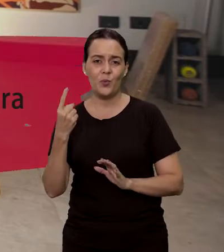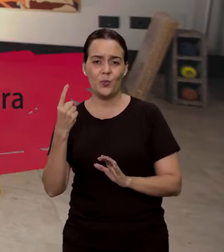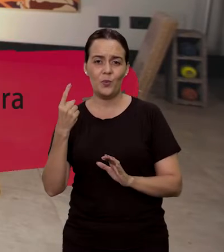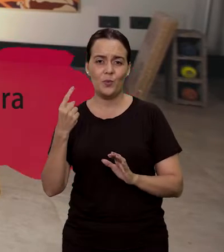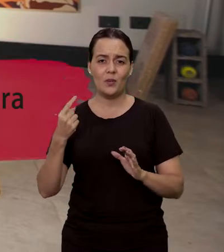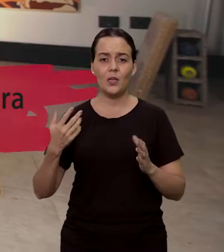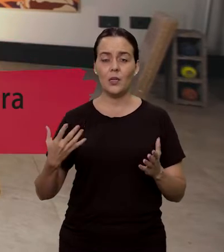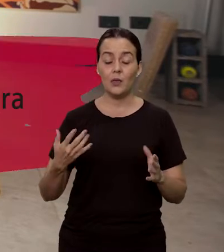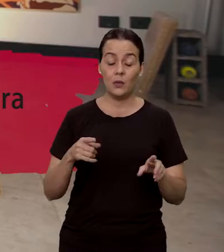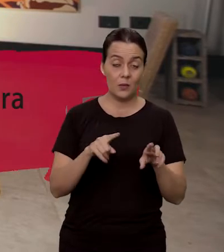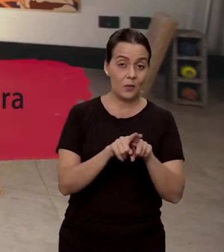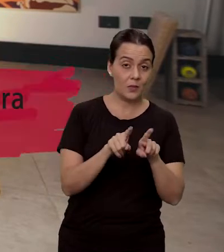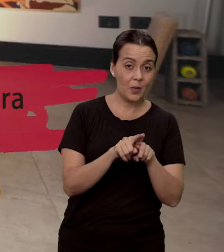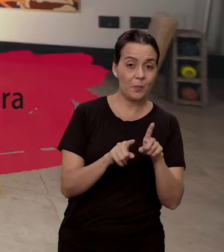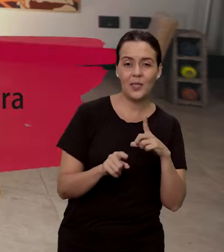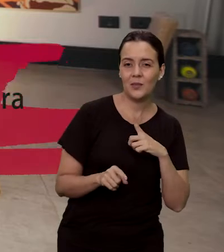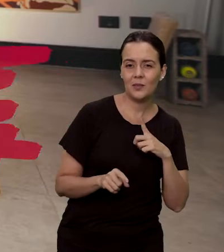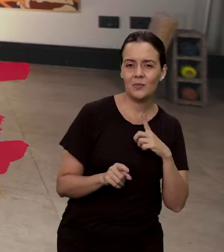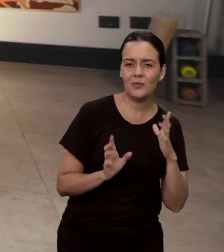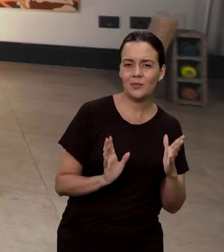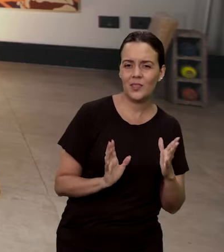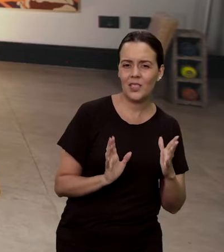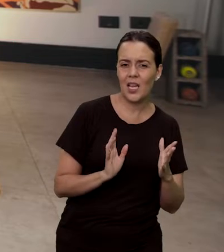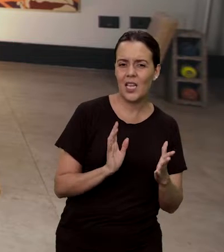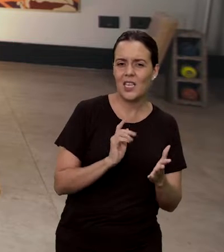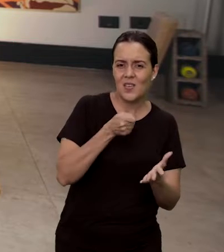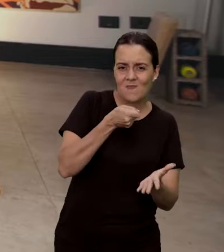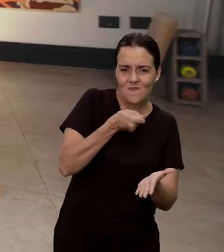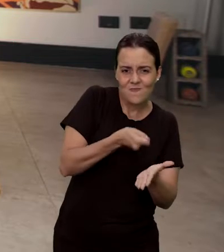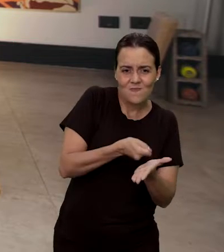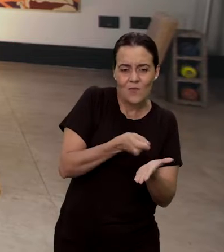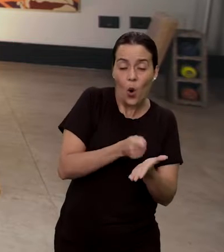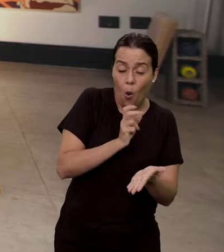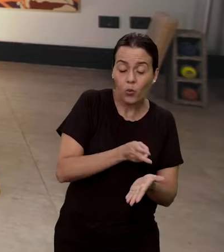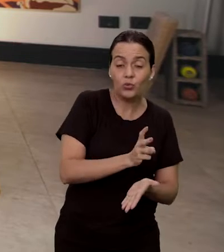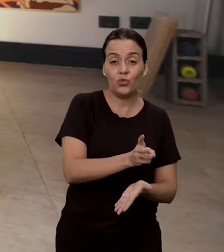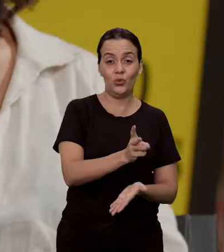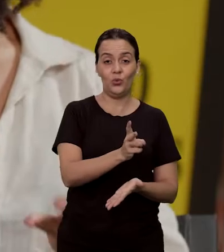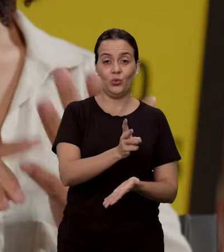que intensificam essa ideia. E são essas estruturas